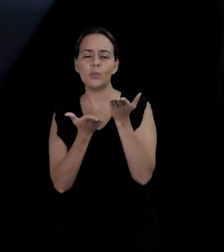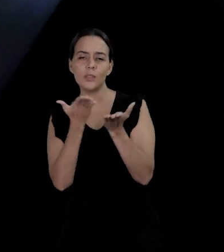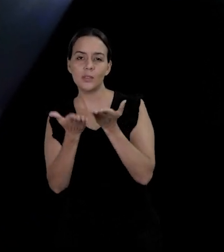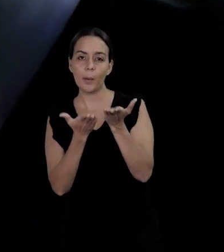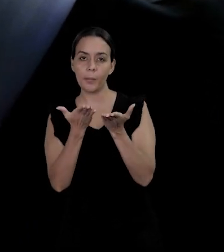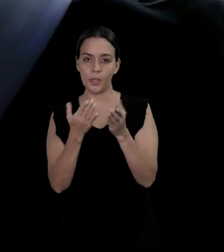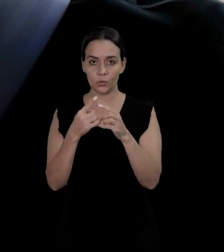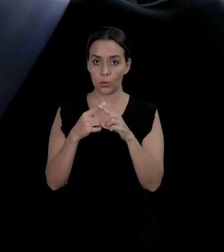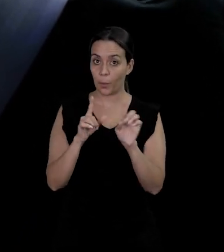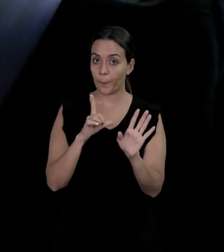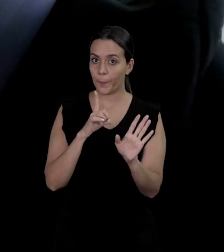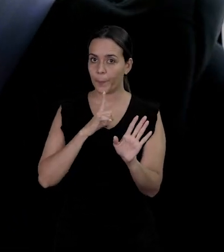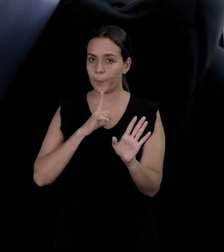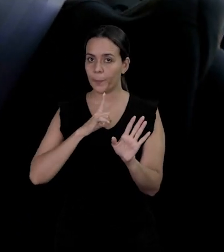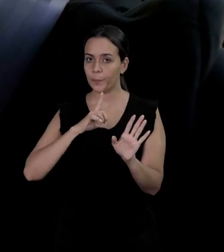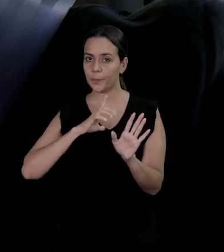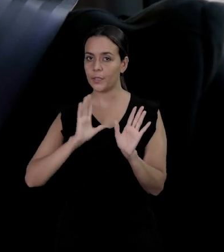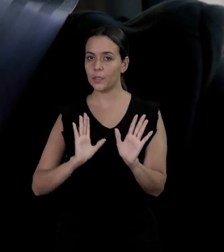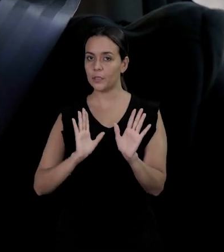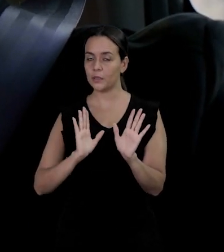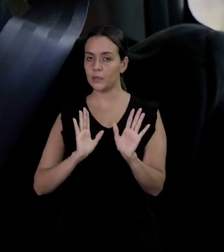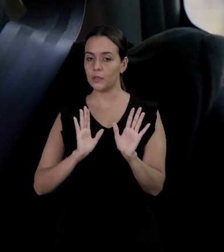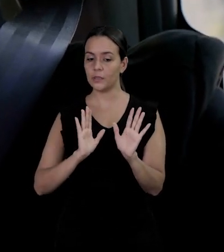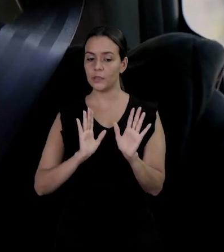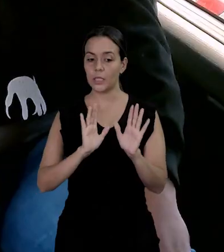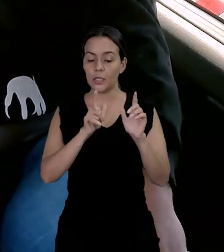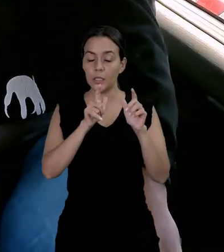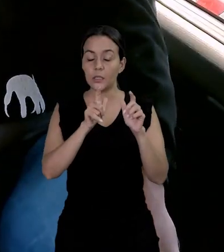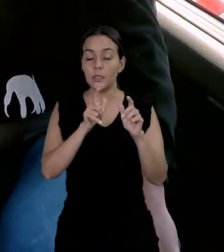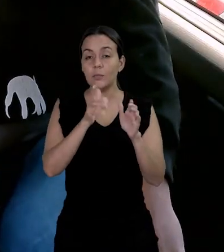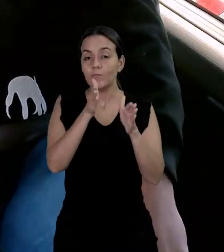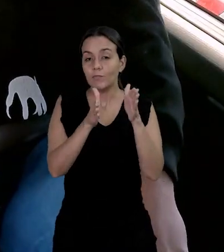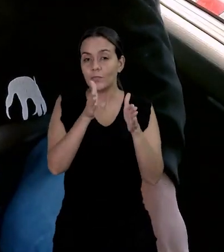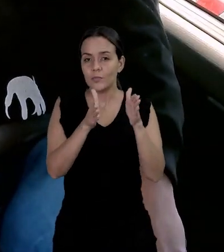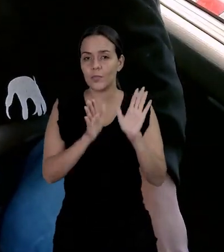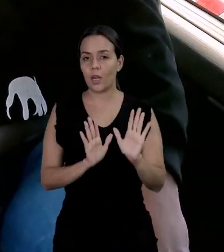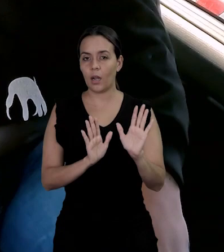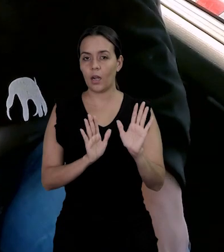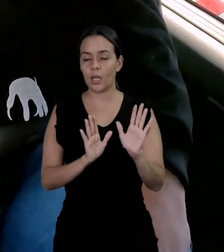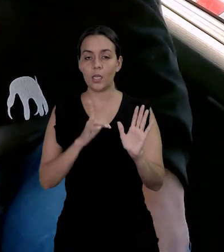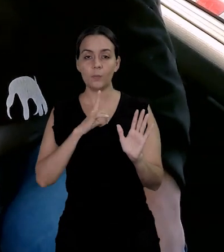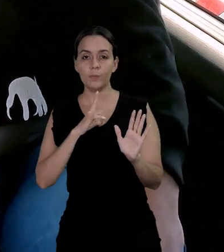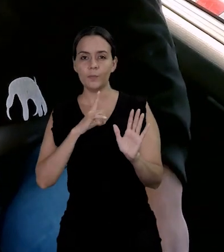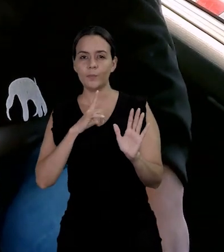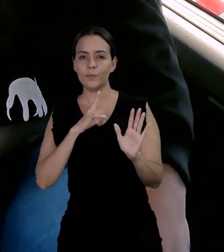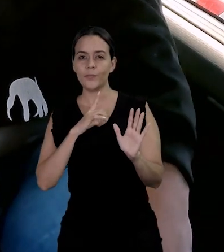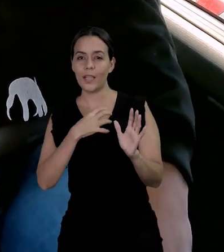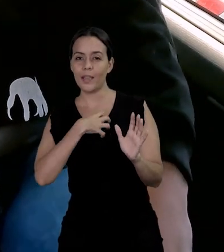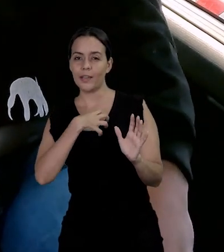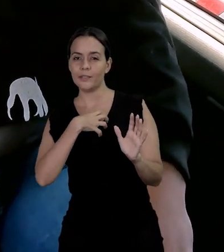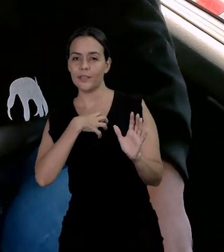Mas, tem aspectos que são reiteradamente desconsiderados. Que é o aspecto artístico, e como, no fundo,